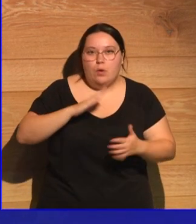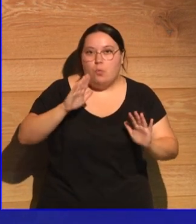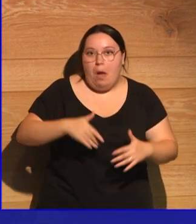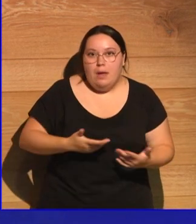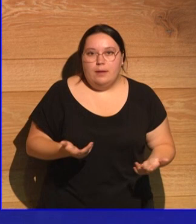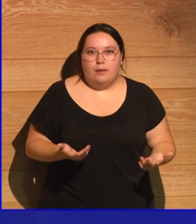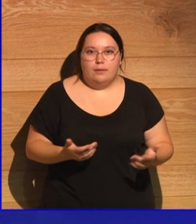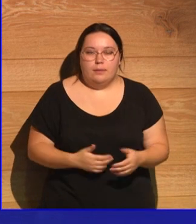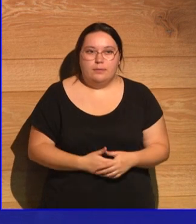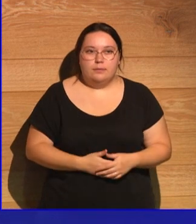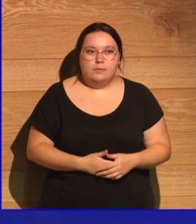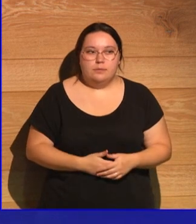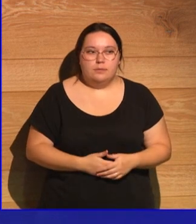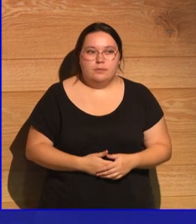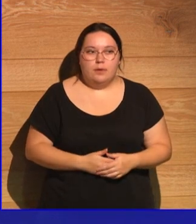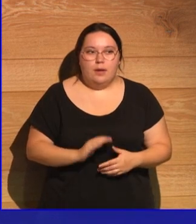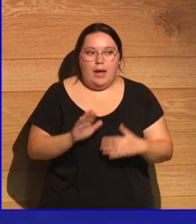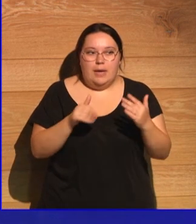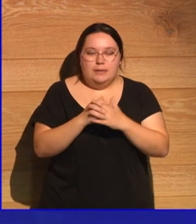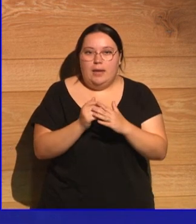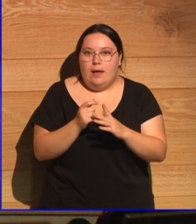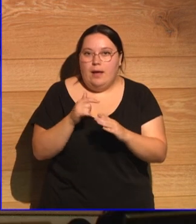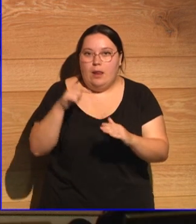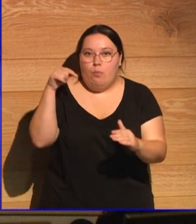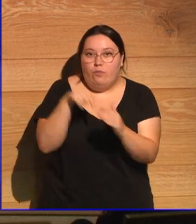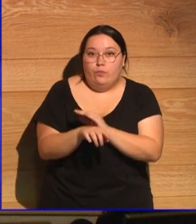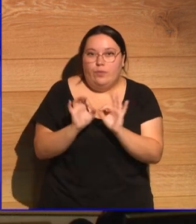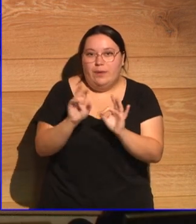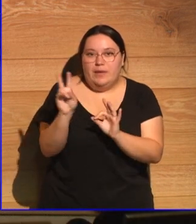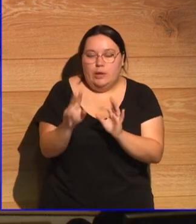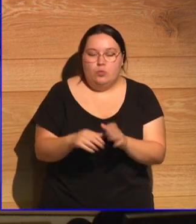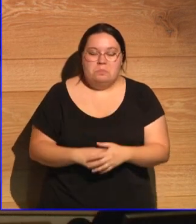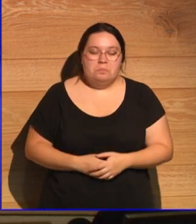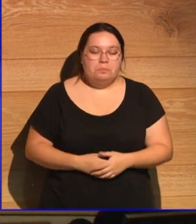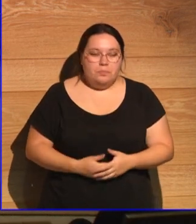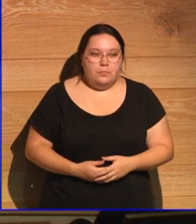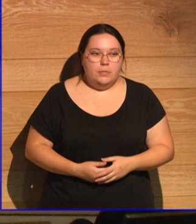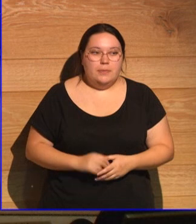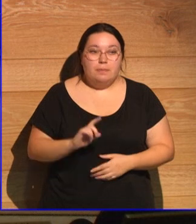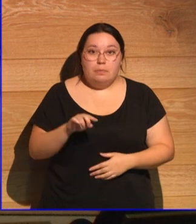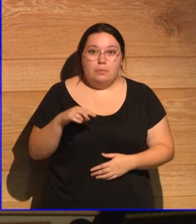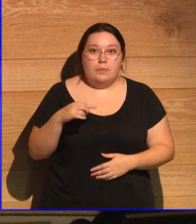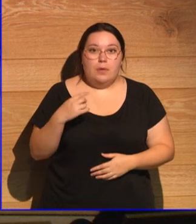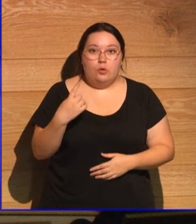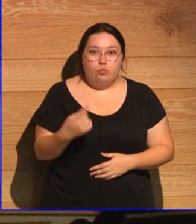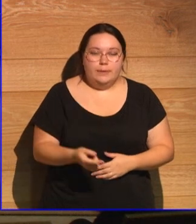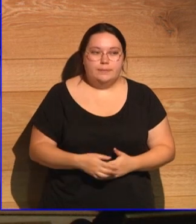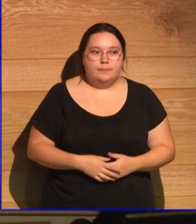hasta hasta la la fuente de la poesía de Virgilio. Luego entonces me volvía.